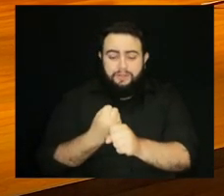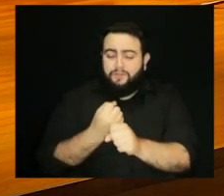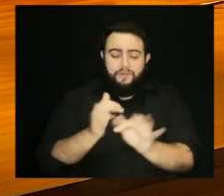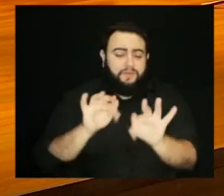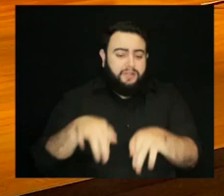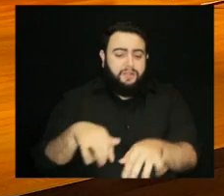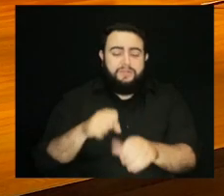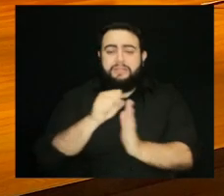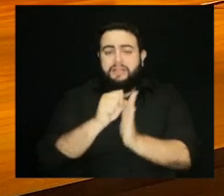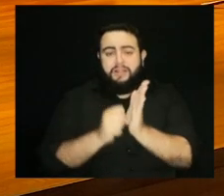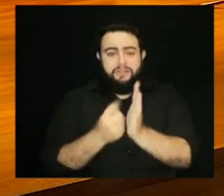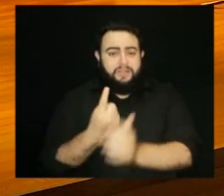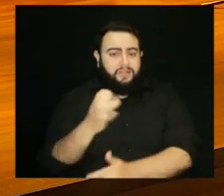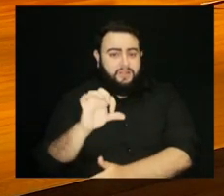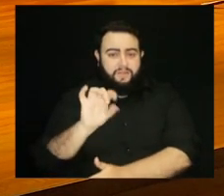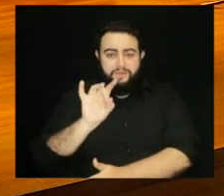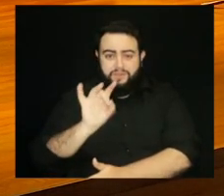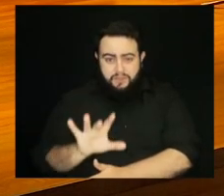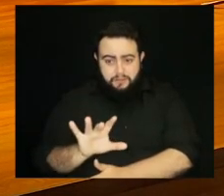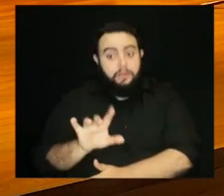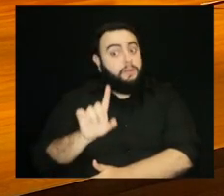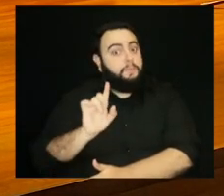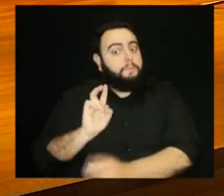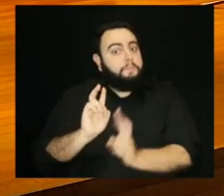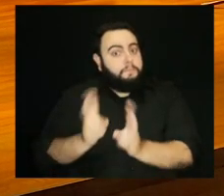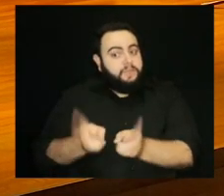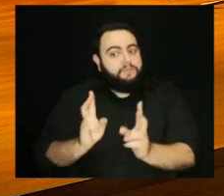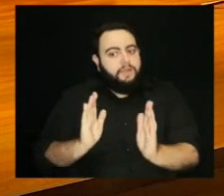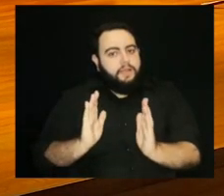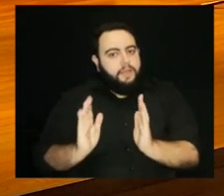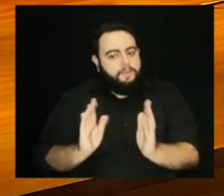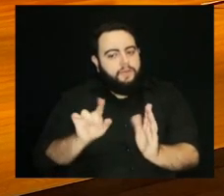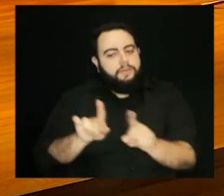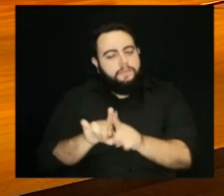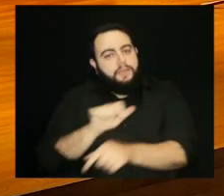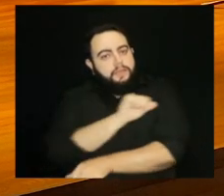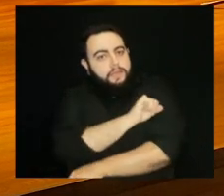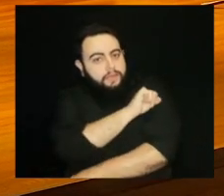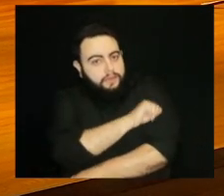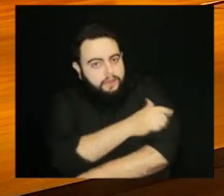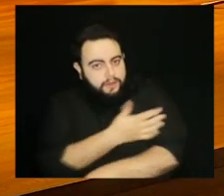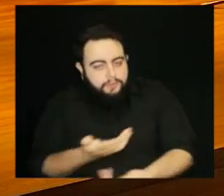menos a mesma época em que isso começa a acontecer fortemente também no Rio de Janeiro. São Paulo era